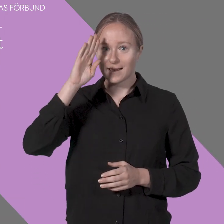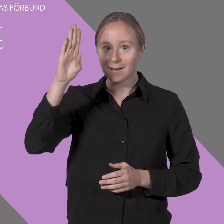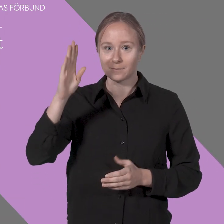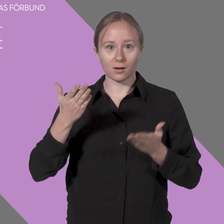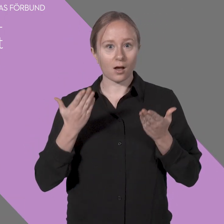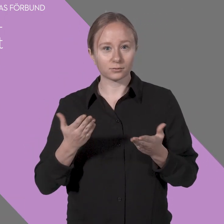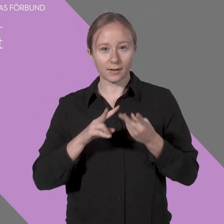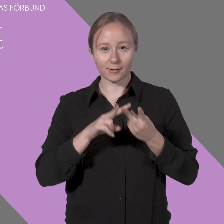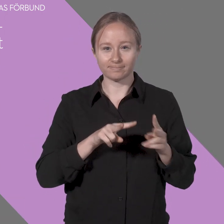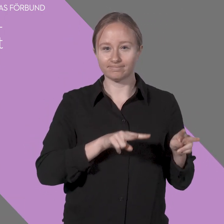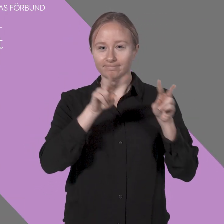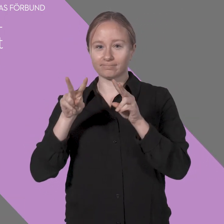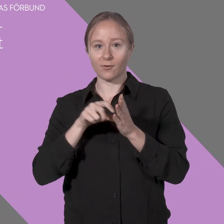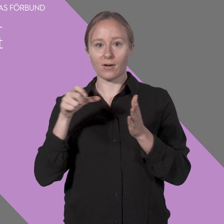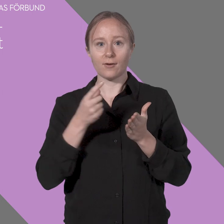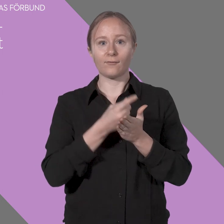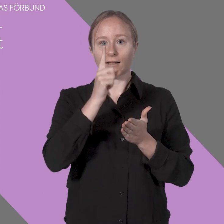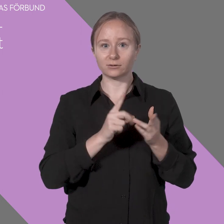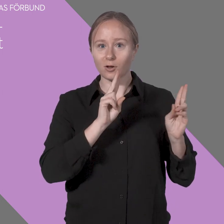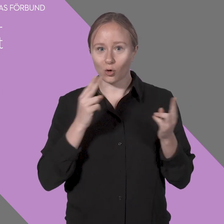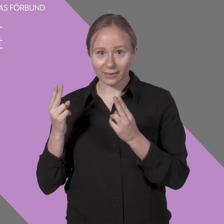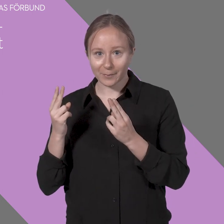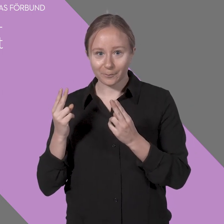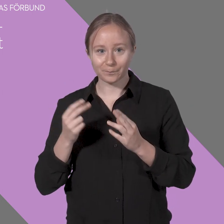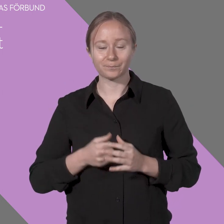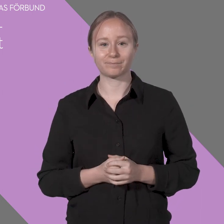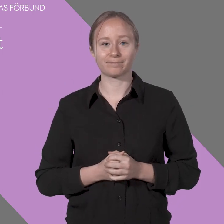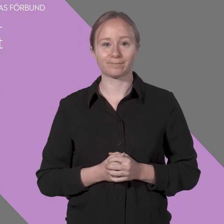Hej! Det är åter dags att ta en titt på veckans viktigaste nyheter.